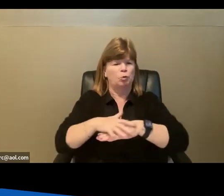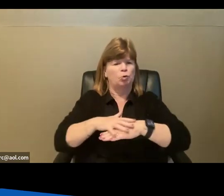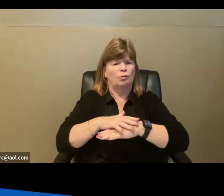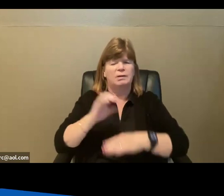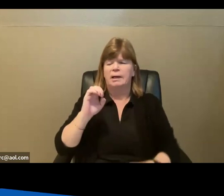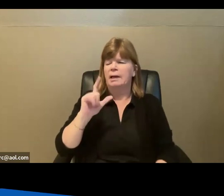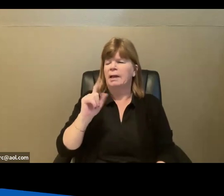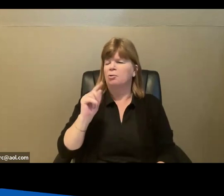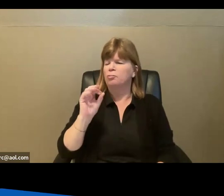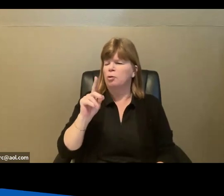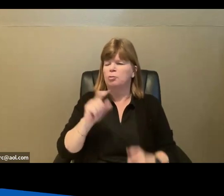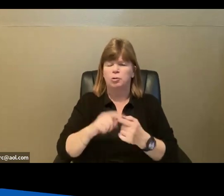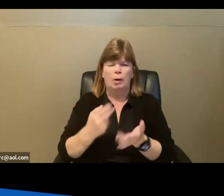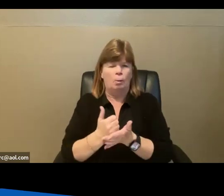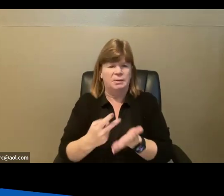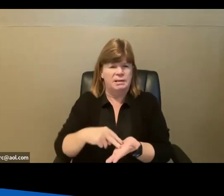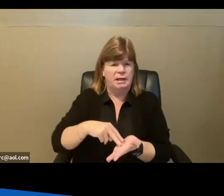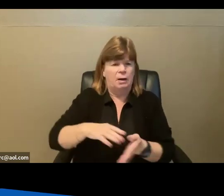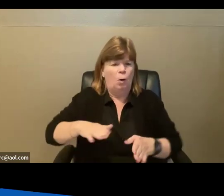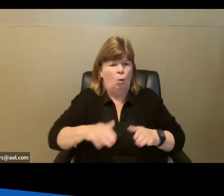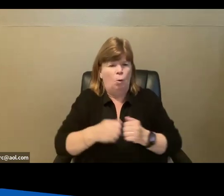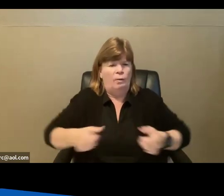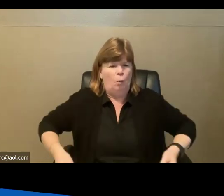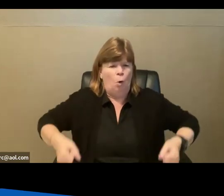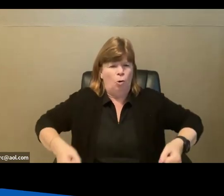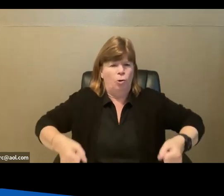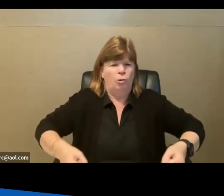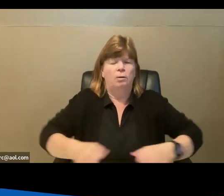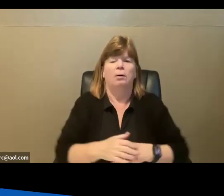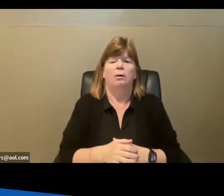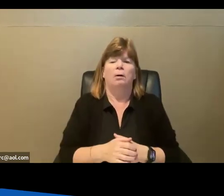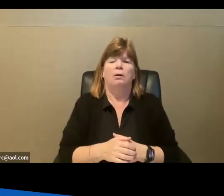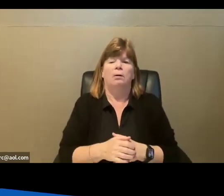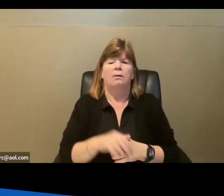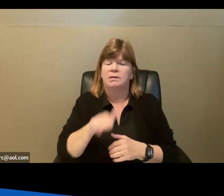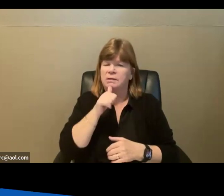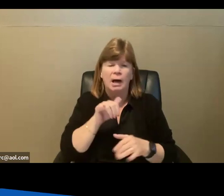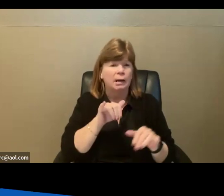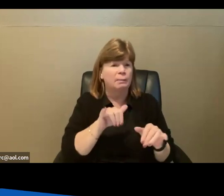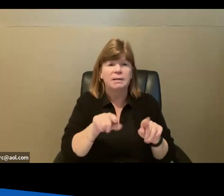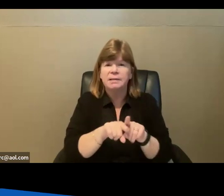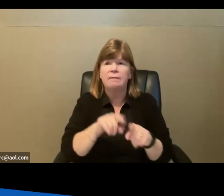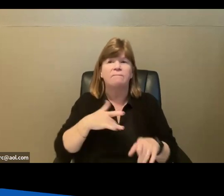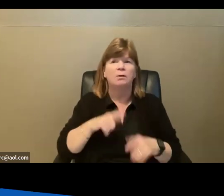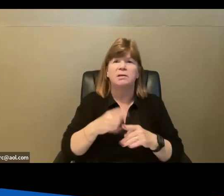ponerse de pie y caminar con un andador. De nuevo, esto no es como antes de la lesión o la enfermedad, pero es una